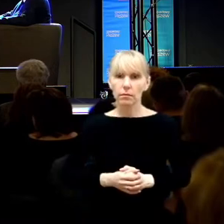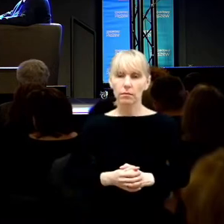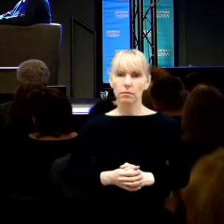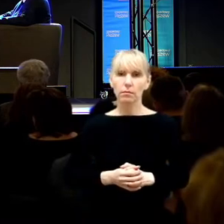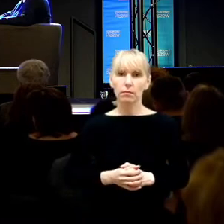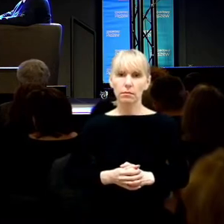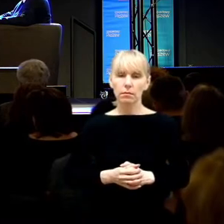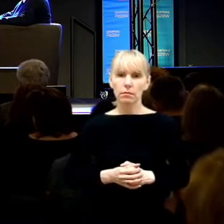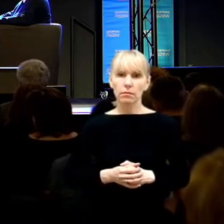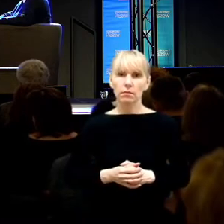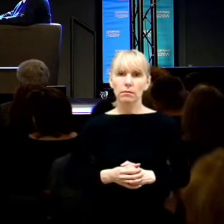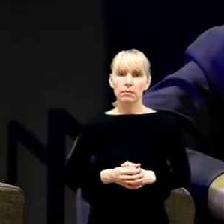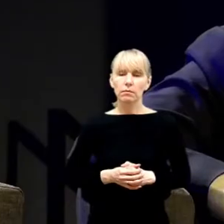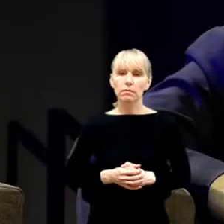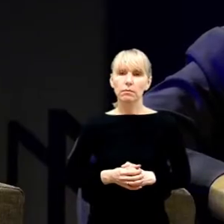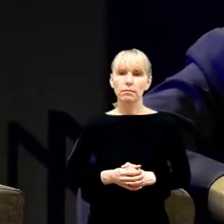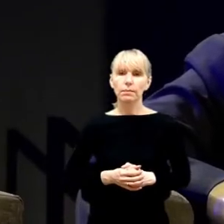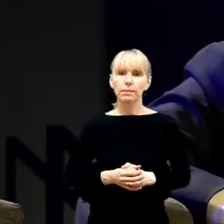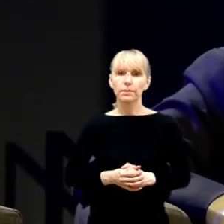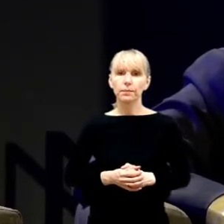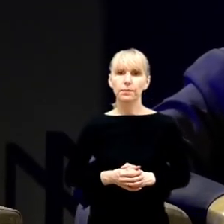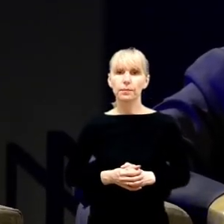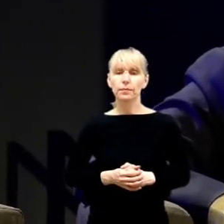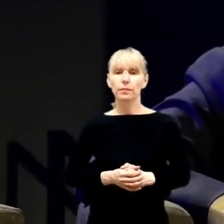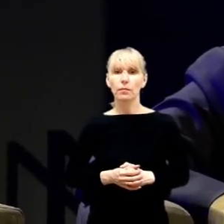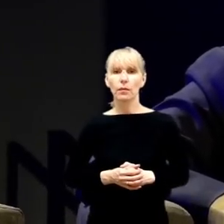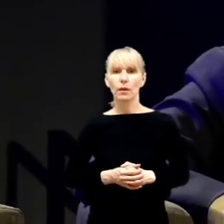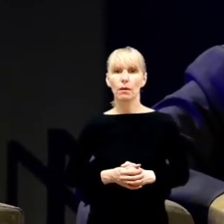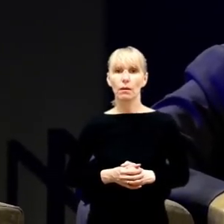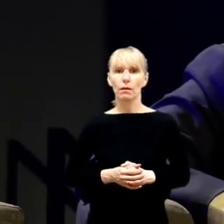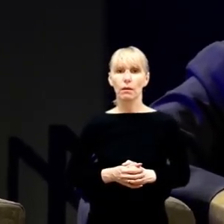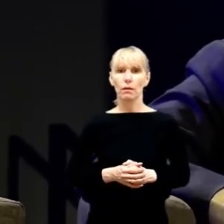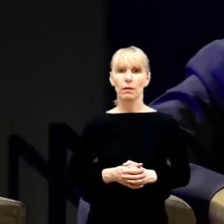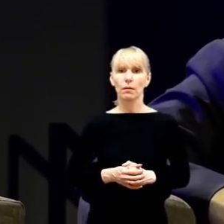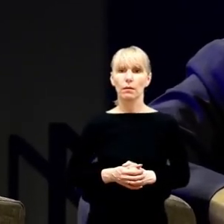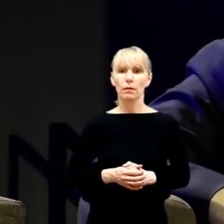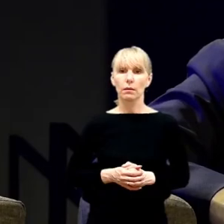Jeżeli chodzi o ten wzrost, komentując ten wzrost,